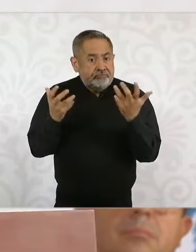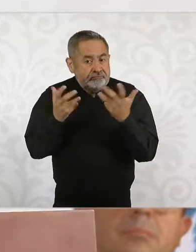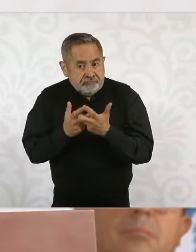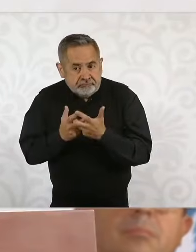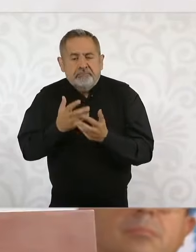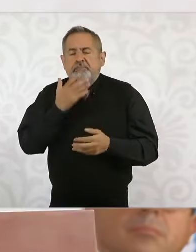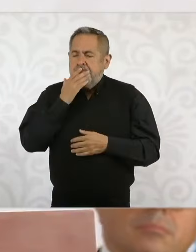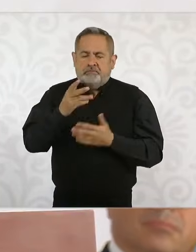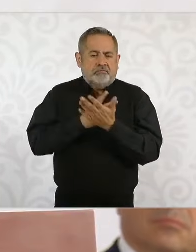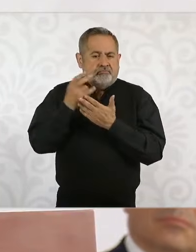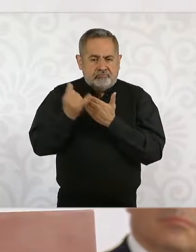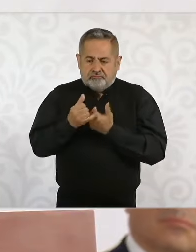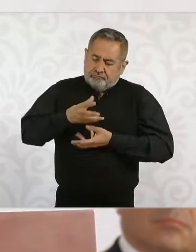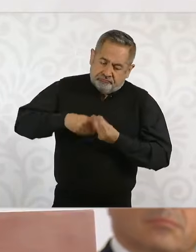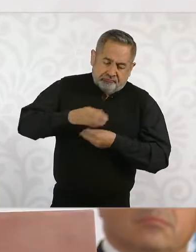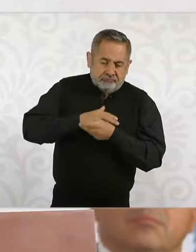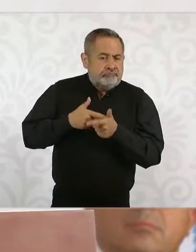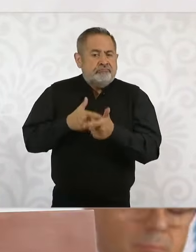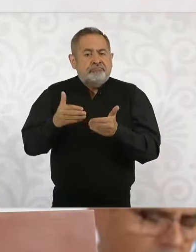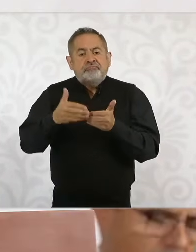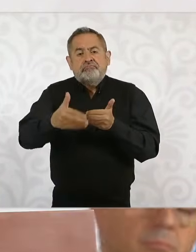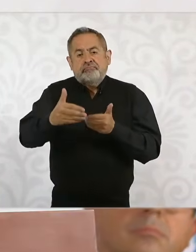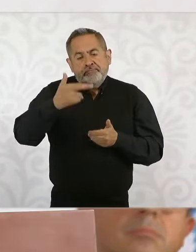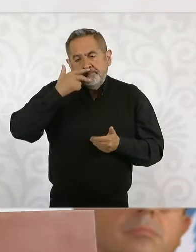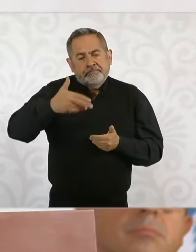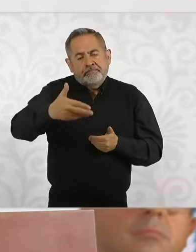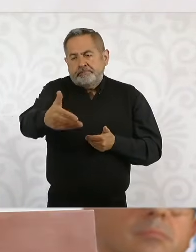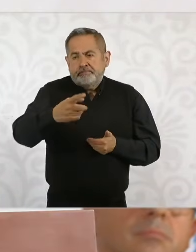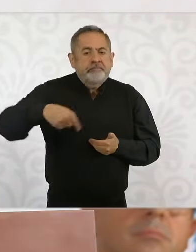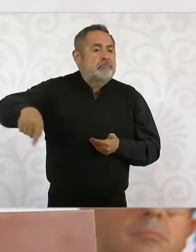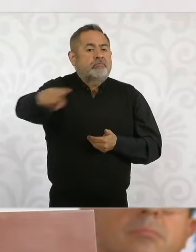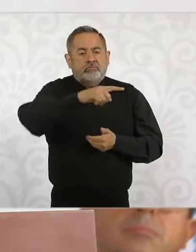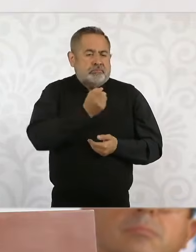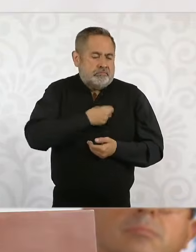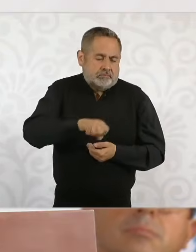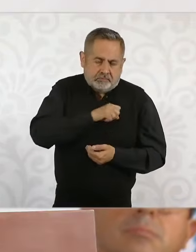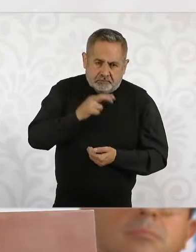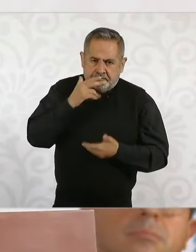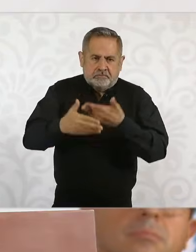sustentables, como tú dices, eh para mejorar la la salud, por supuesto, de las y los mexicanos.